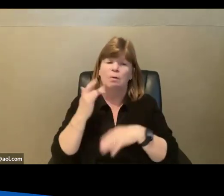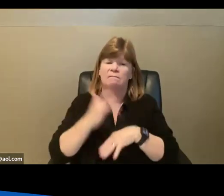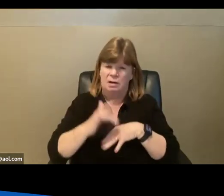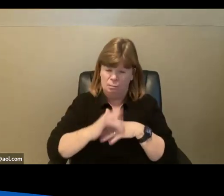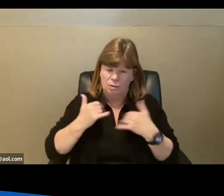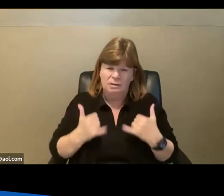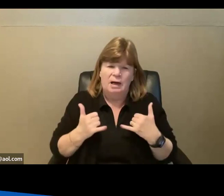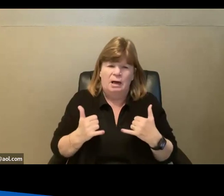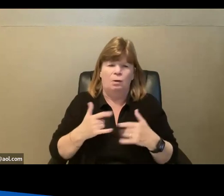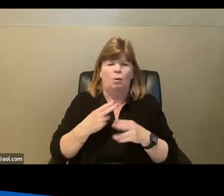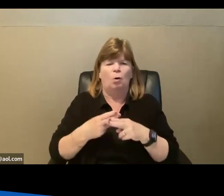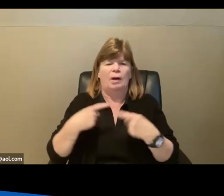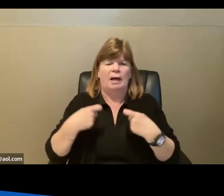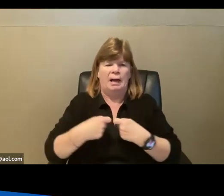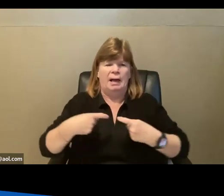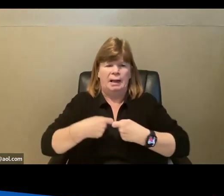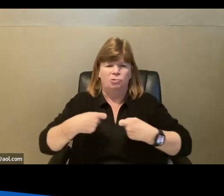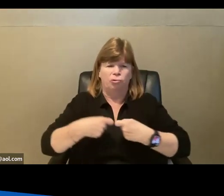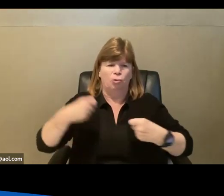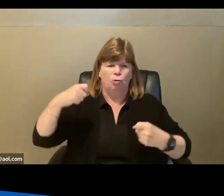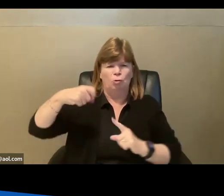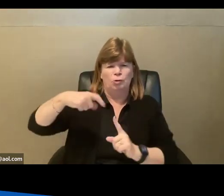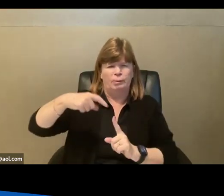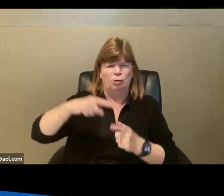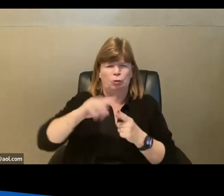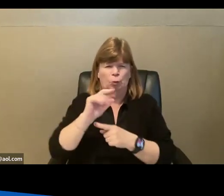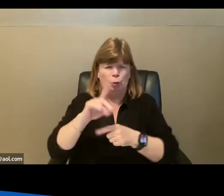es la estimulación eléctrica al lecho de la herida para ayudar a estimular